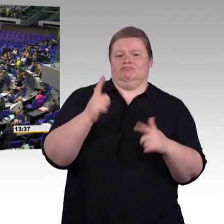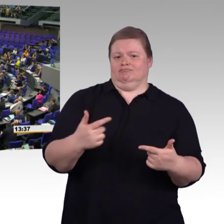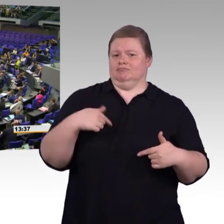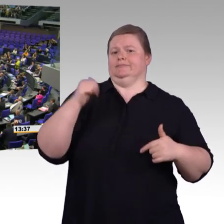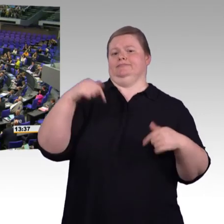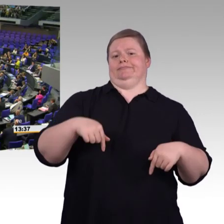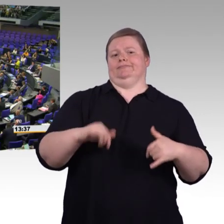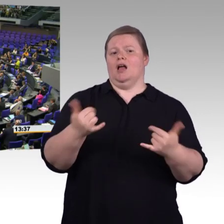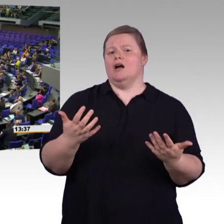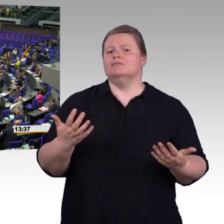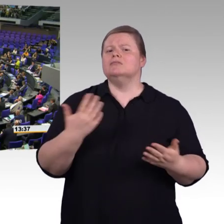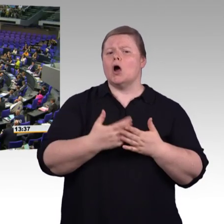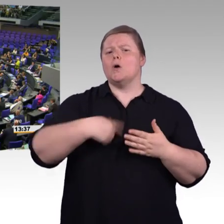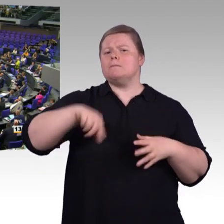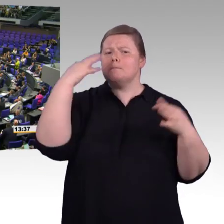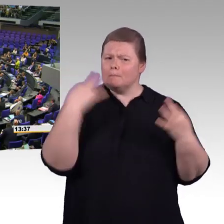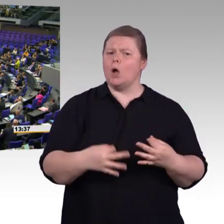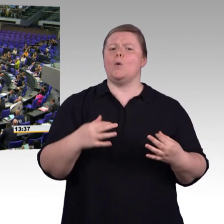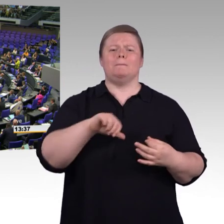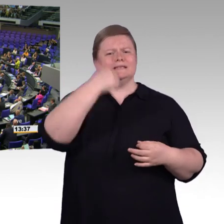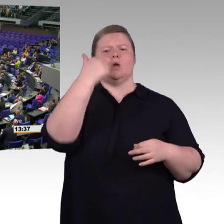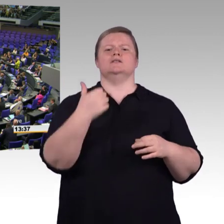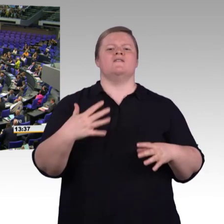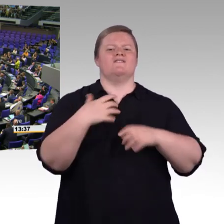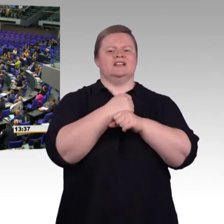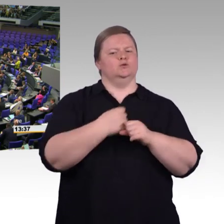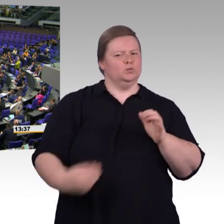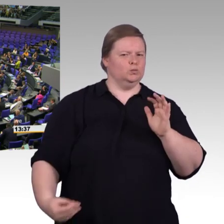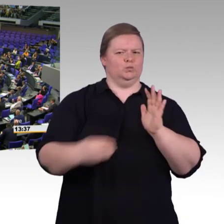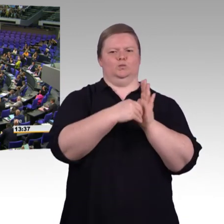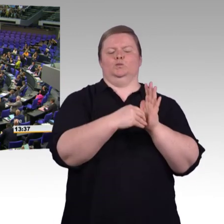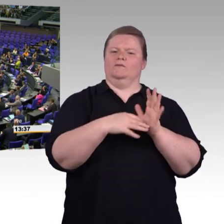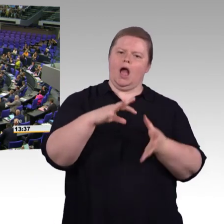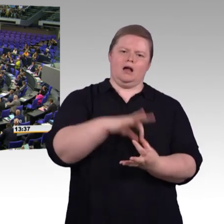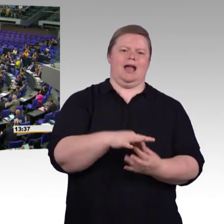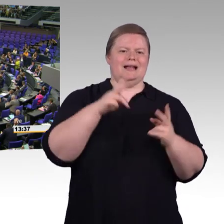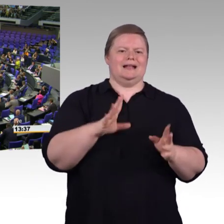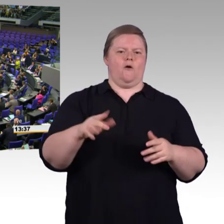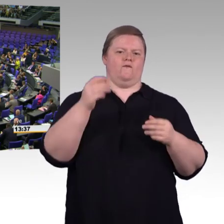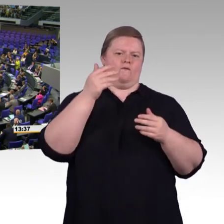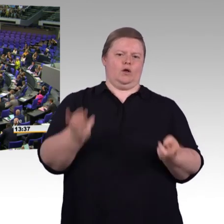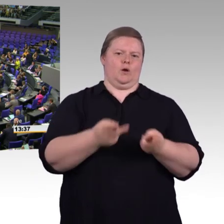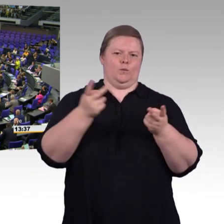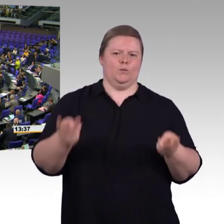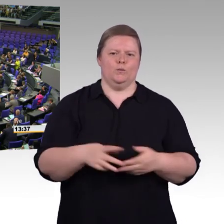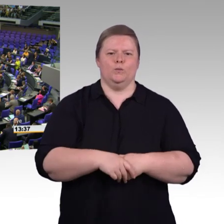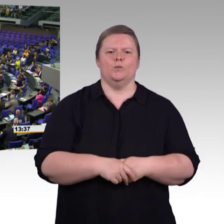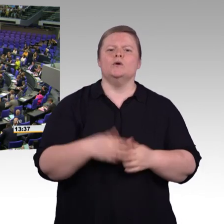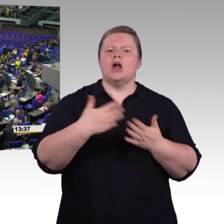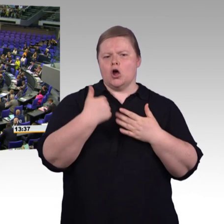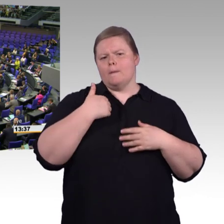(Beifall)